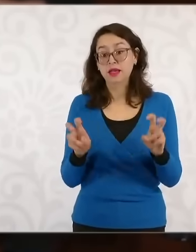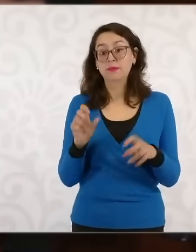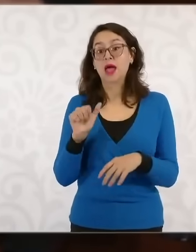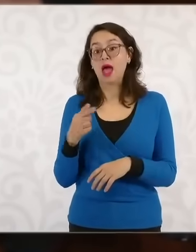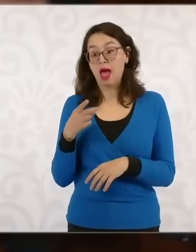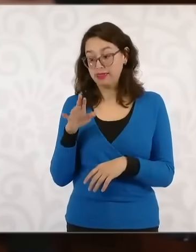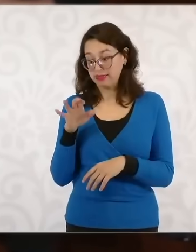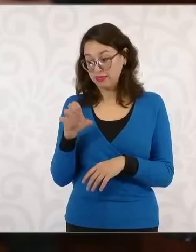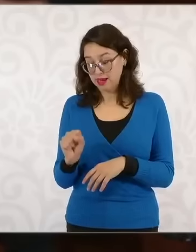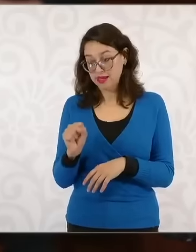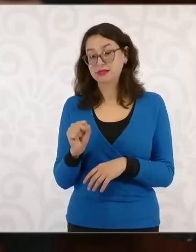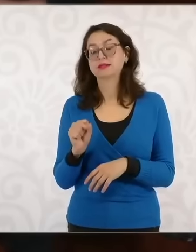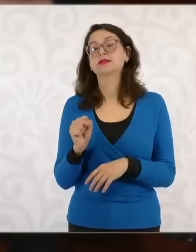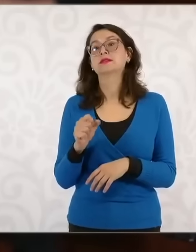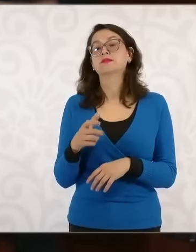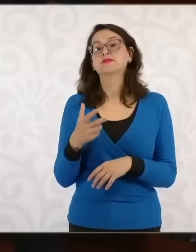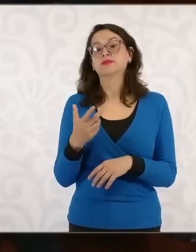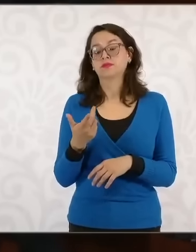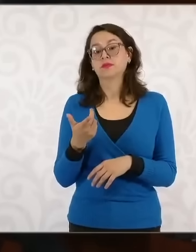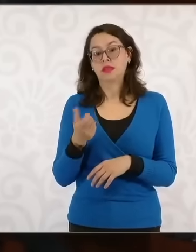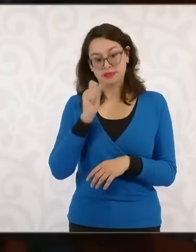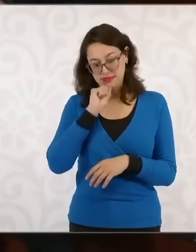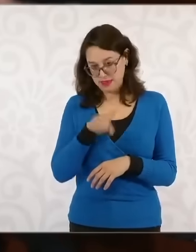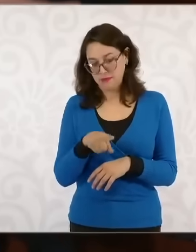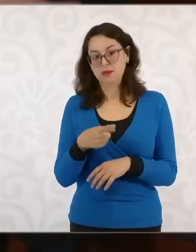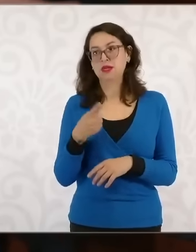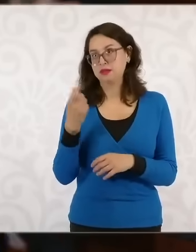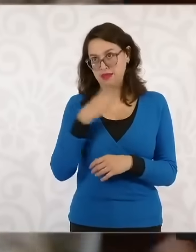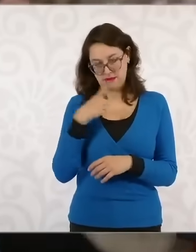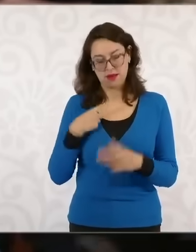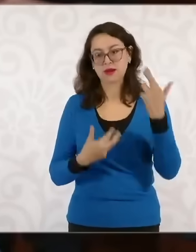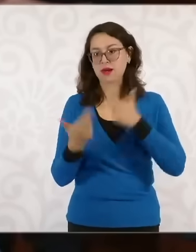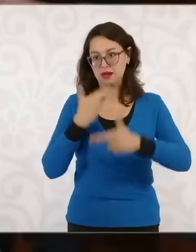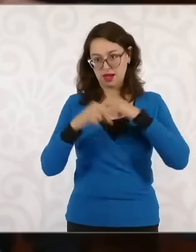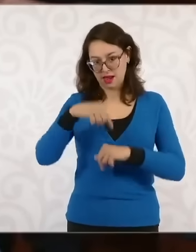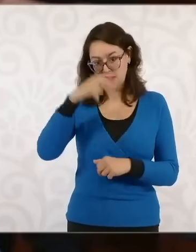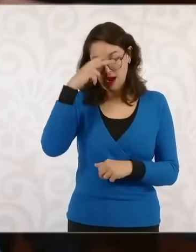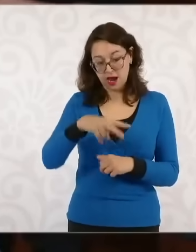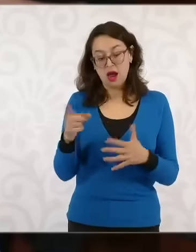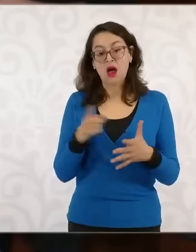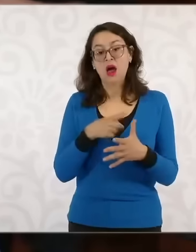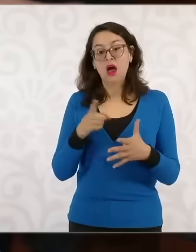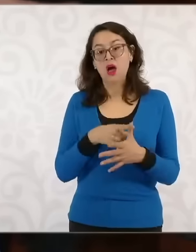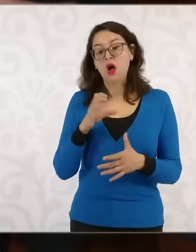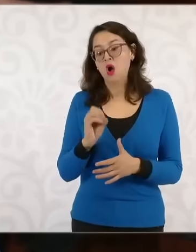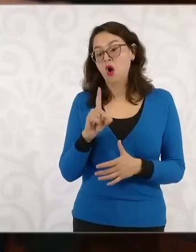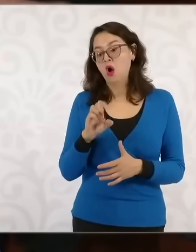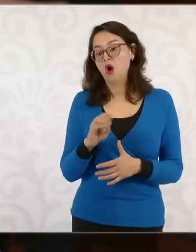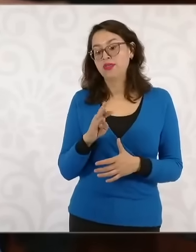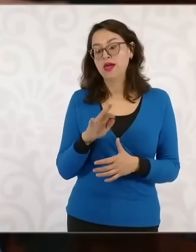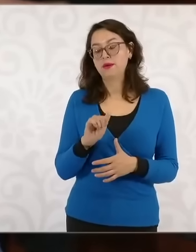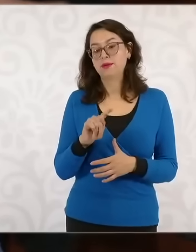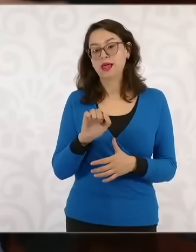que también viene de la el proceso de extradición, el caso Odebrecht Lozoya, los expedientes,